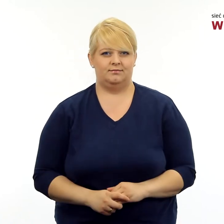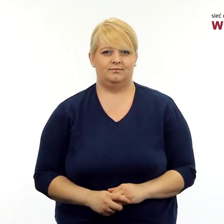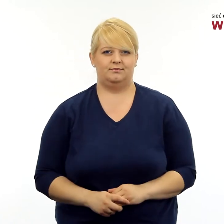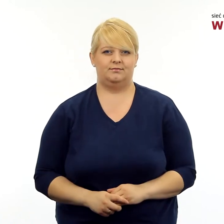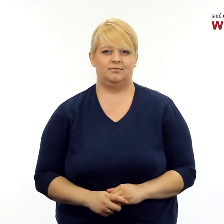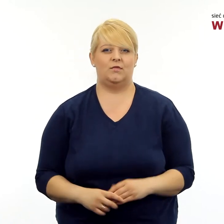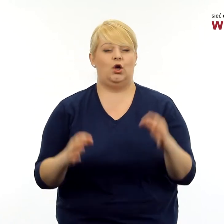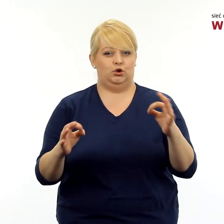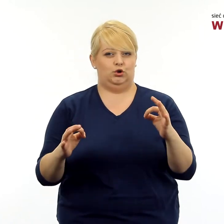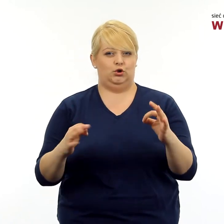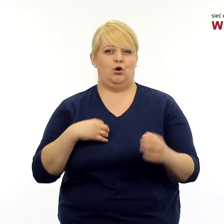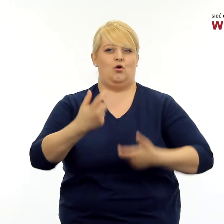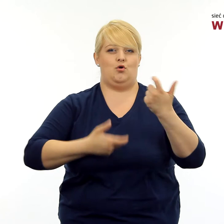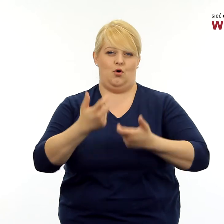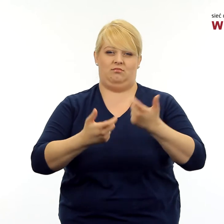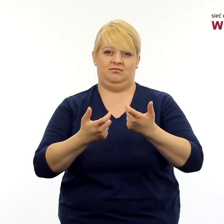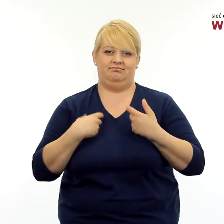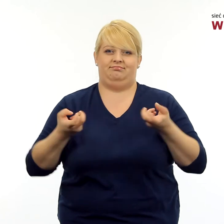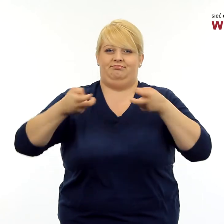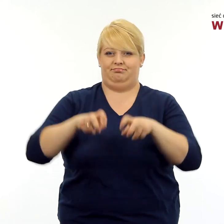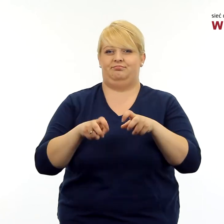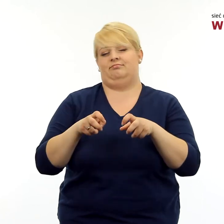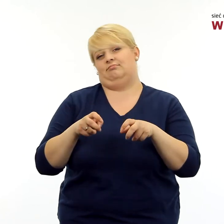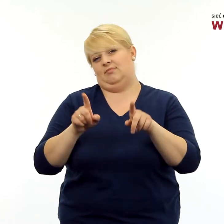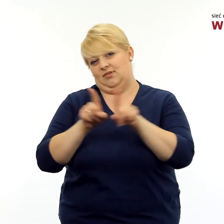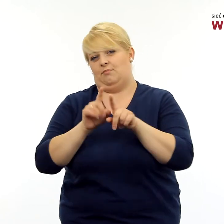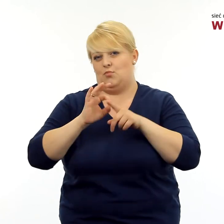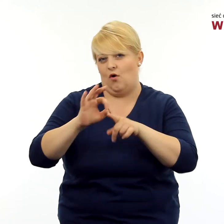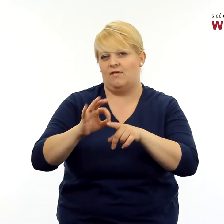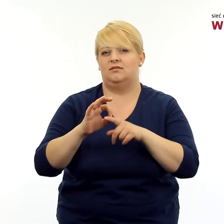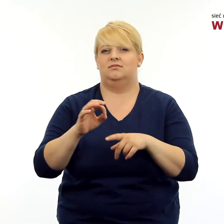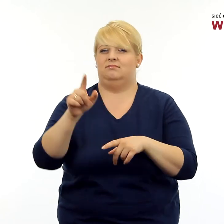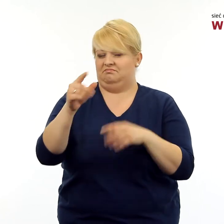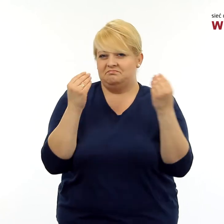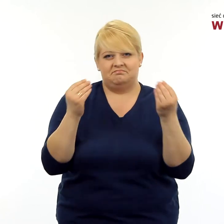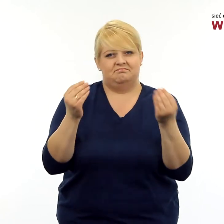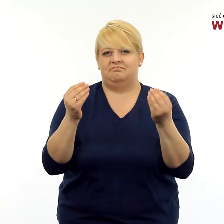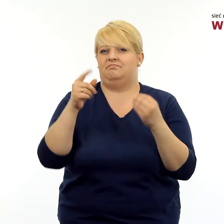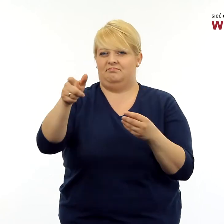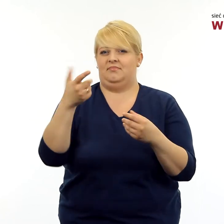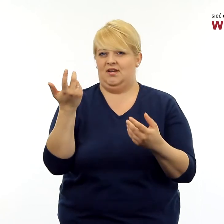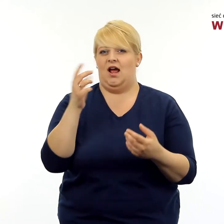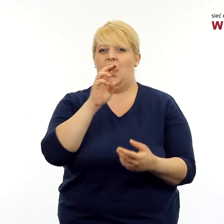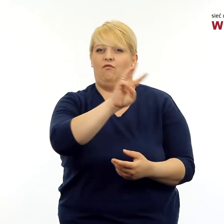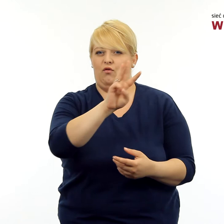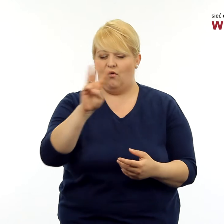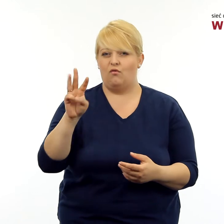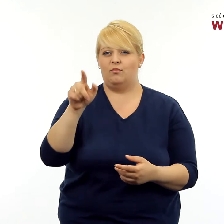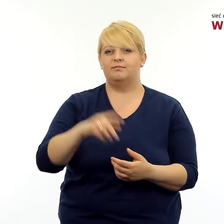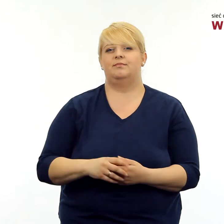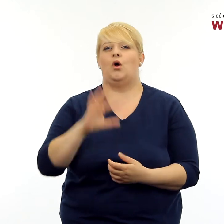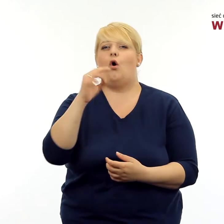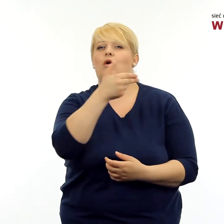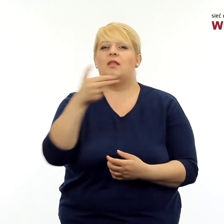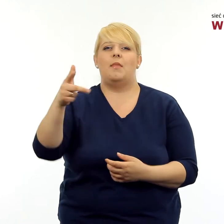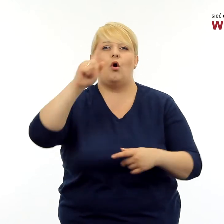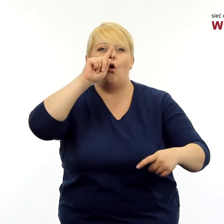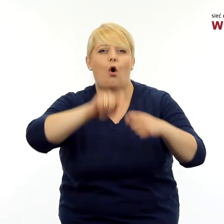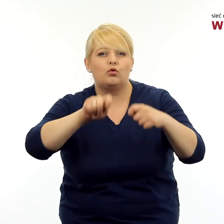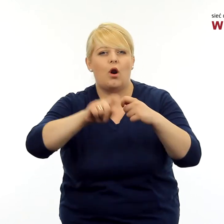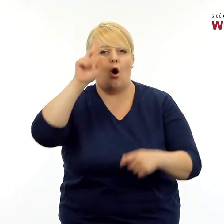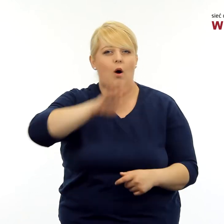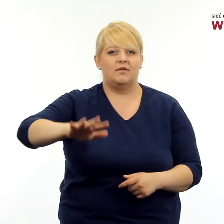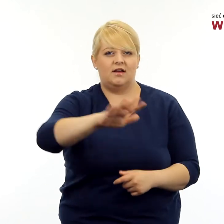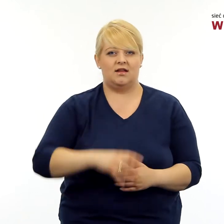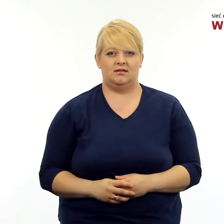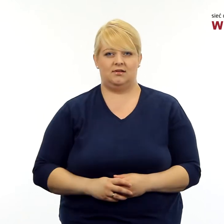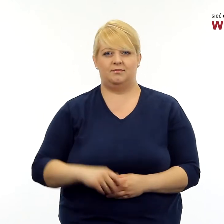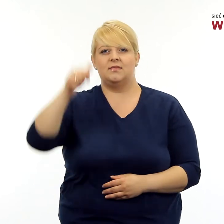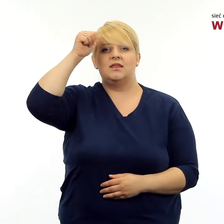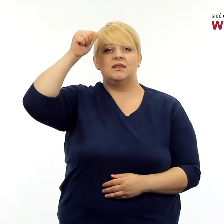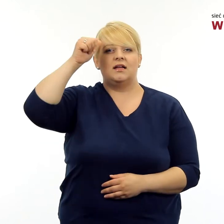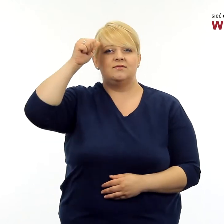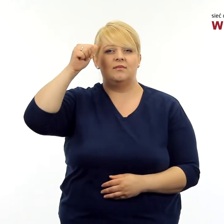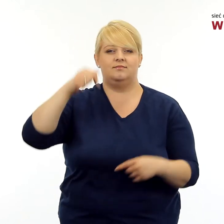Dziś prowadzimy wyjątkowy portal o kontroli obywatelskiej: